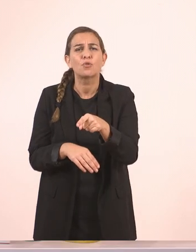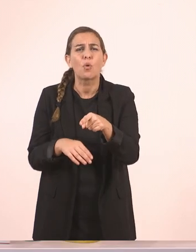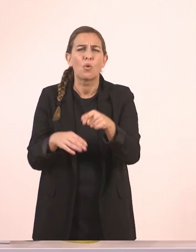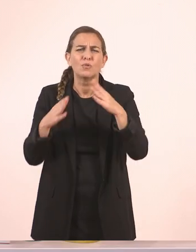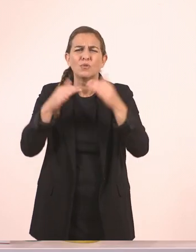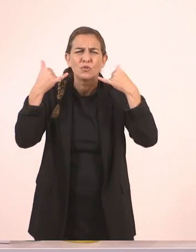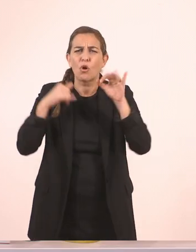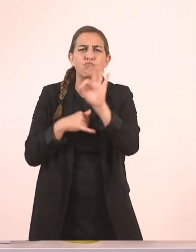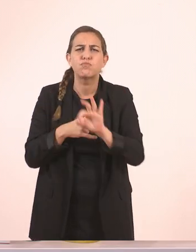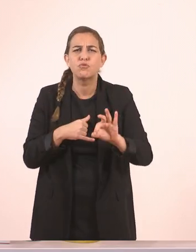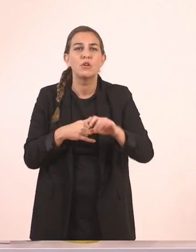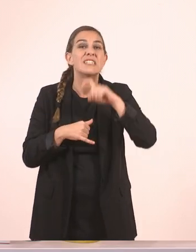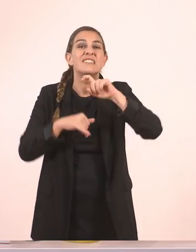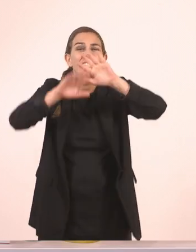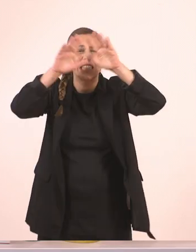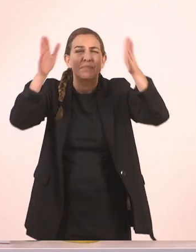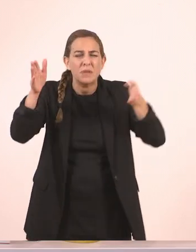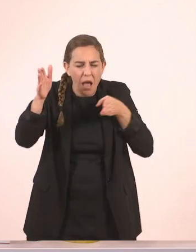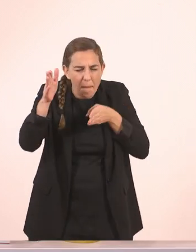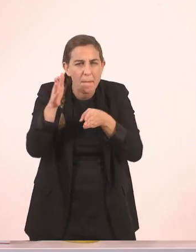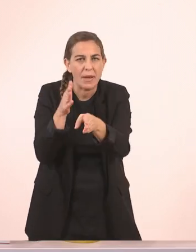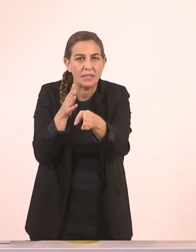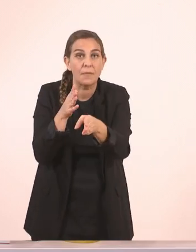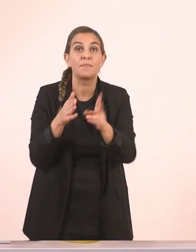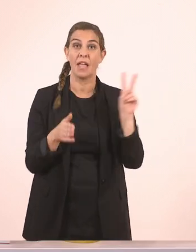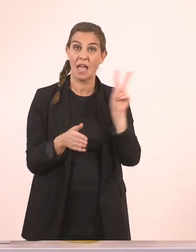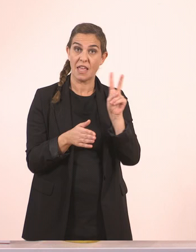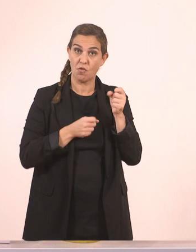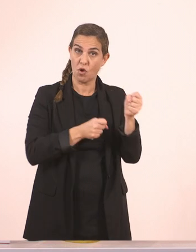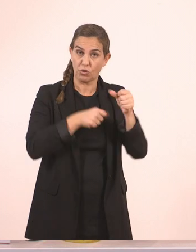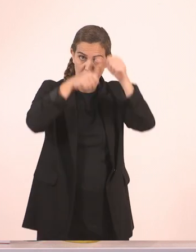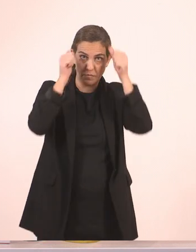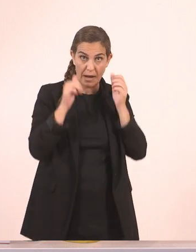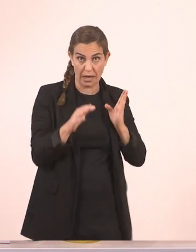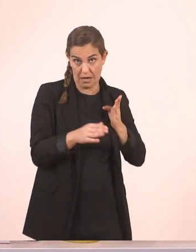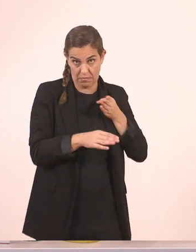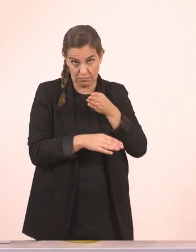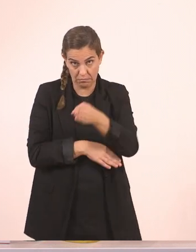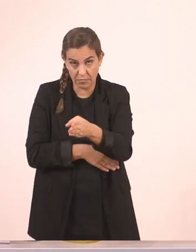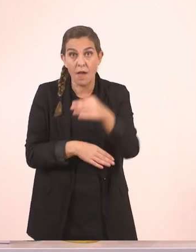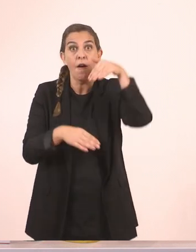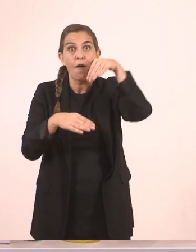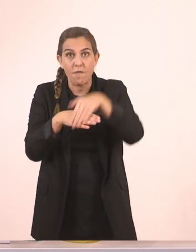Πήγαν λοιπόν εκεί ο Ιωσήφ με τη Μαρία και το βράδυ την έπιασαν οι πόνοι. Ήρθε η ώρα να γεννηθεί ο Χριστός.